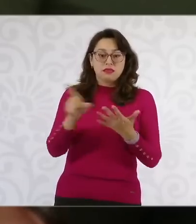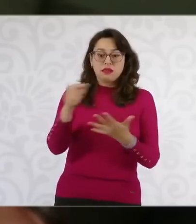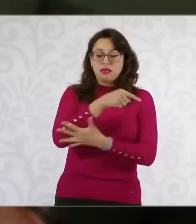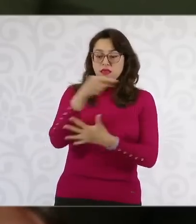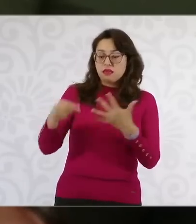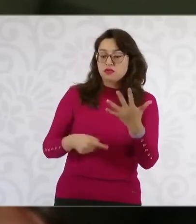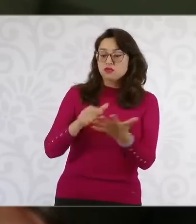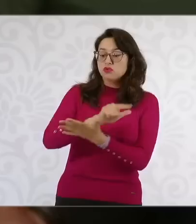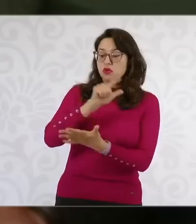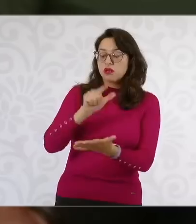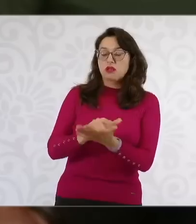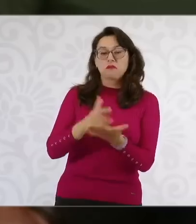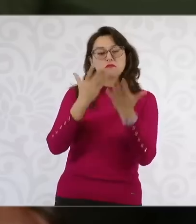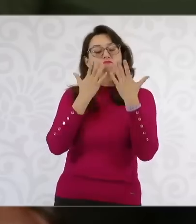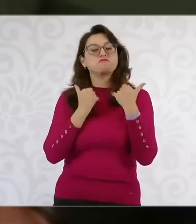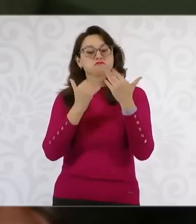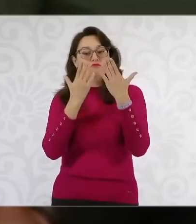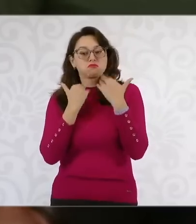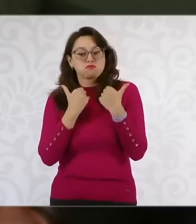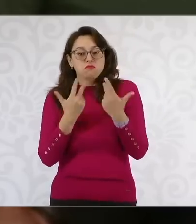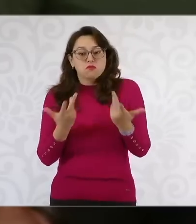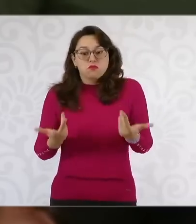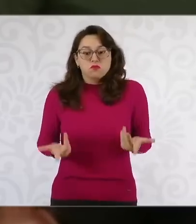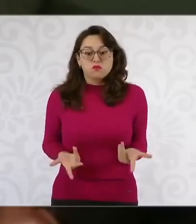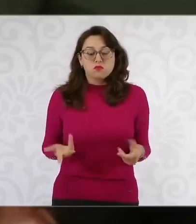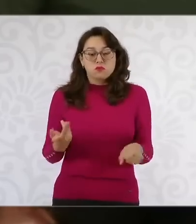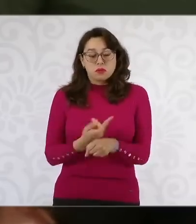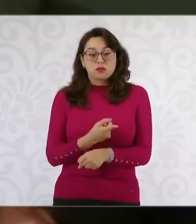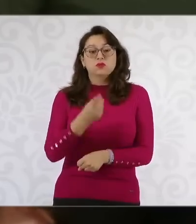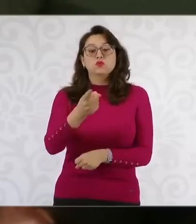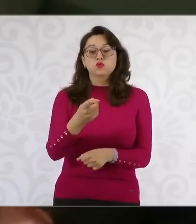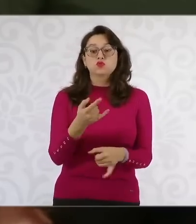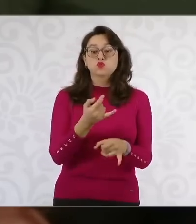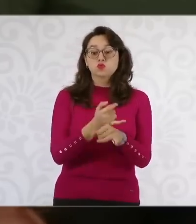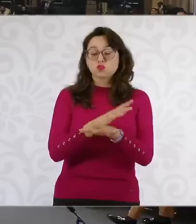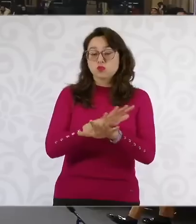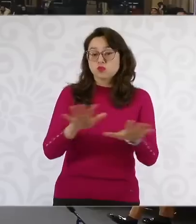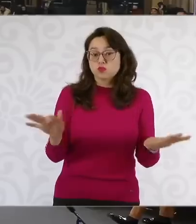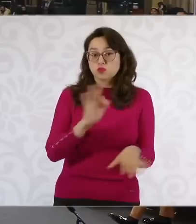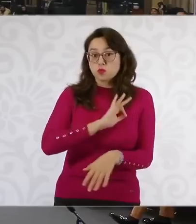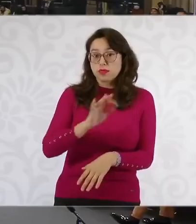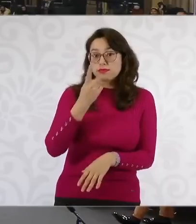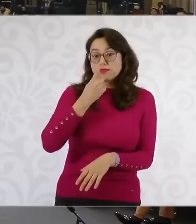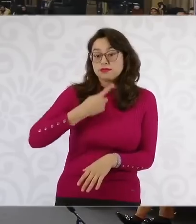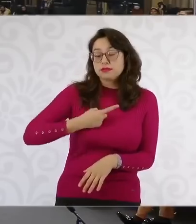comentaron algo de esto y bueno que nos adelante un poco Cómo va esta obra sería todo la obra de